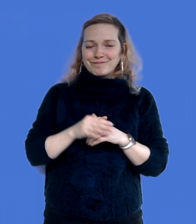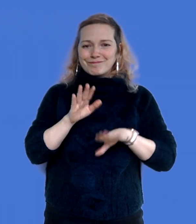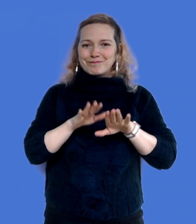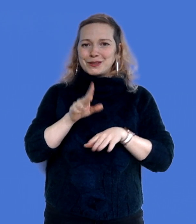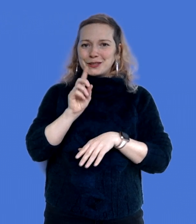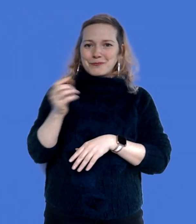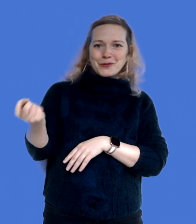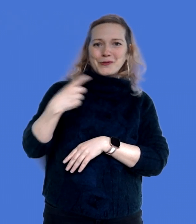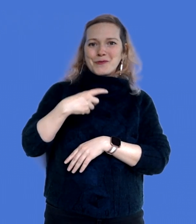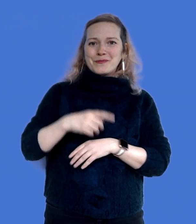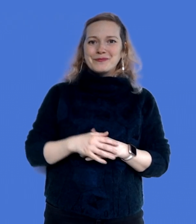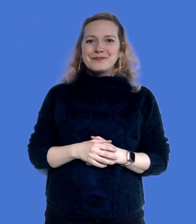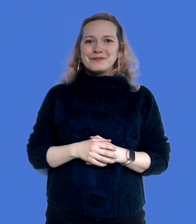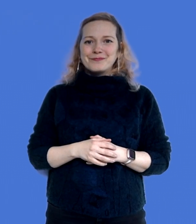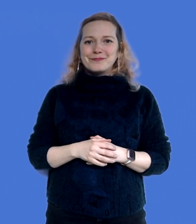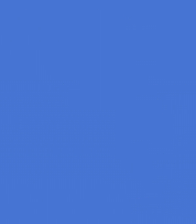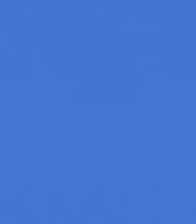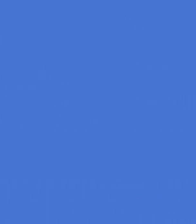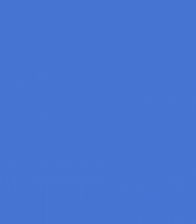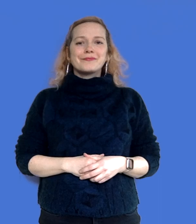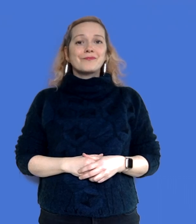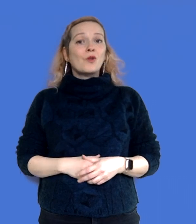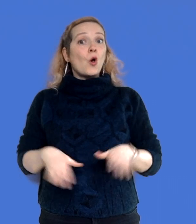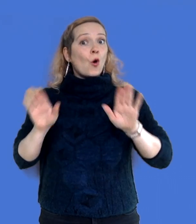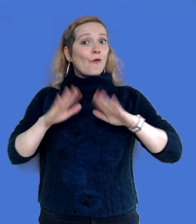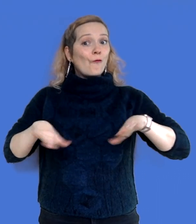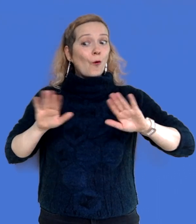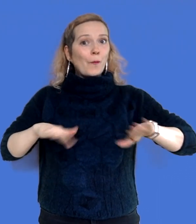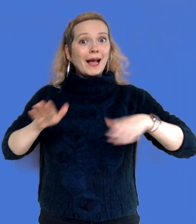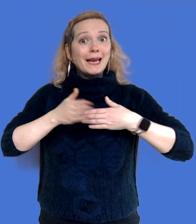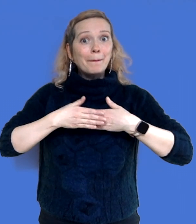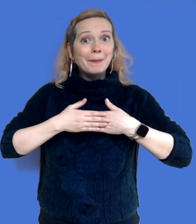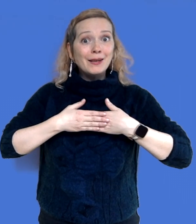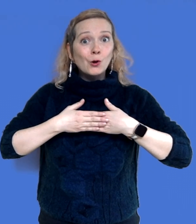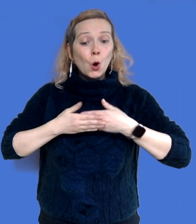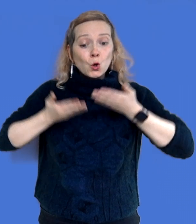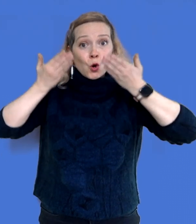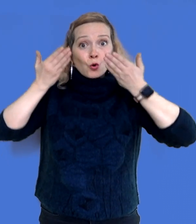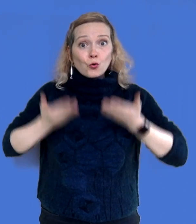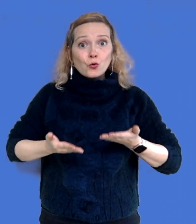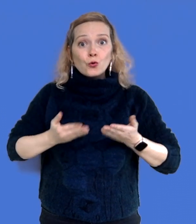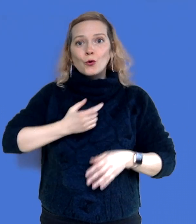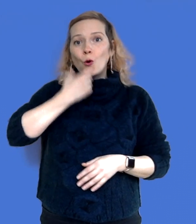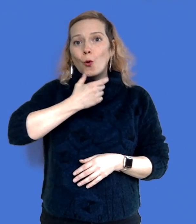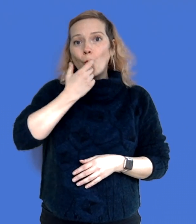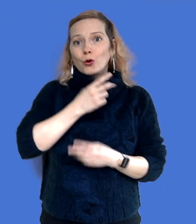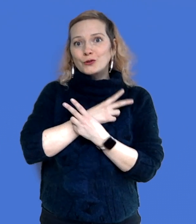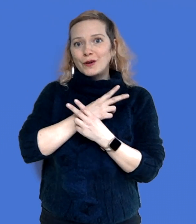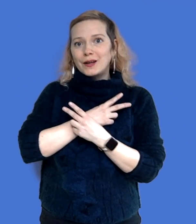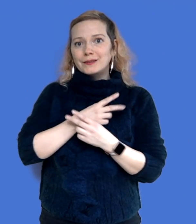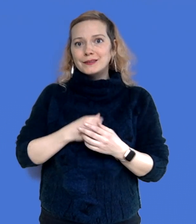Dan moet je misschien komen helpen. De voorbereiding is binnenkort, nu al in de krokusvakantie.